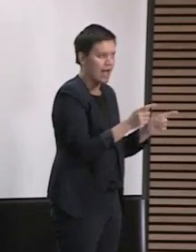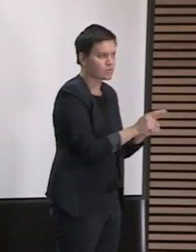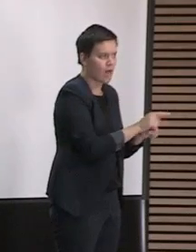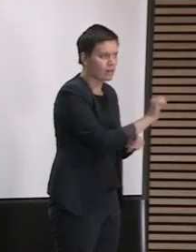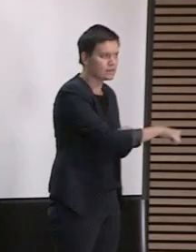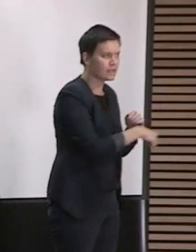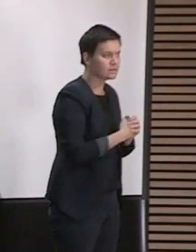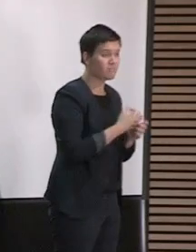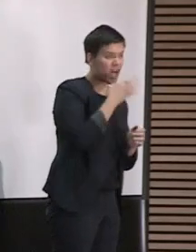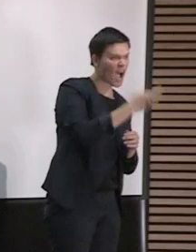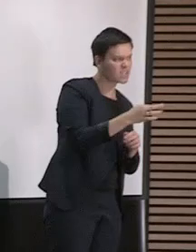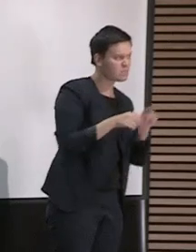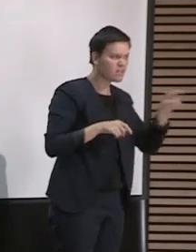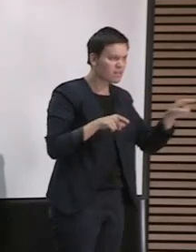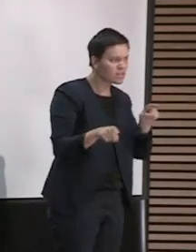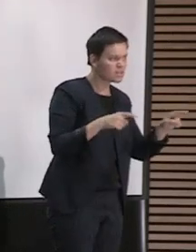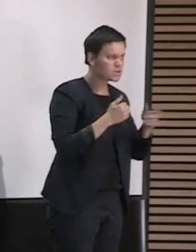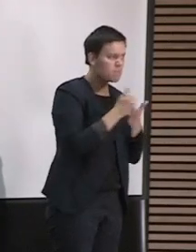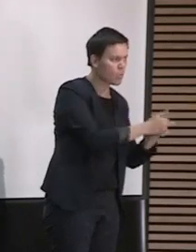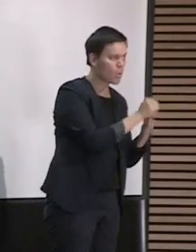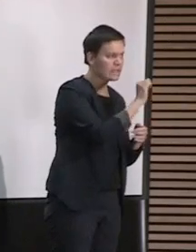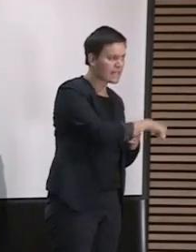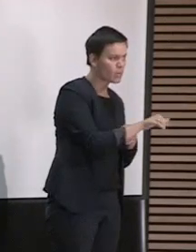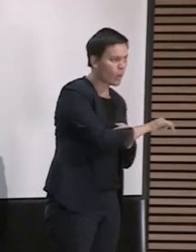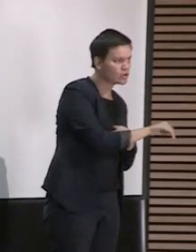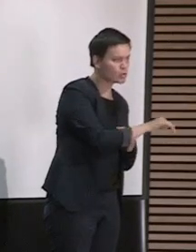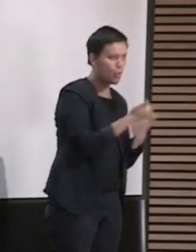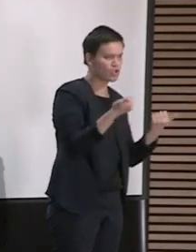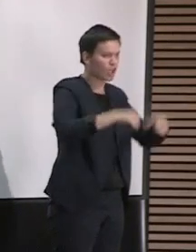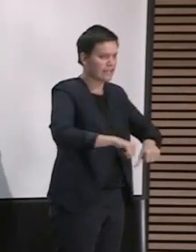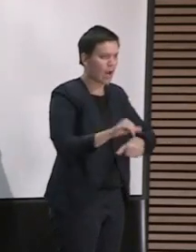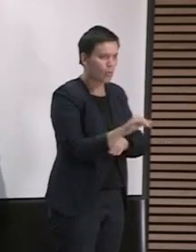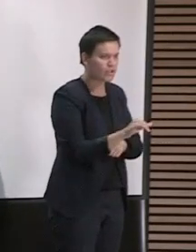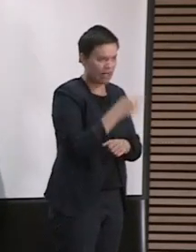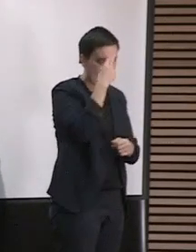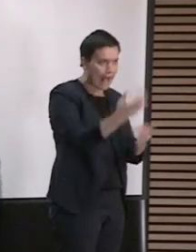te whakaora COVID a he pai pea ranei ki te whakaora wa-roa.